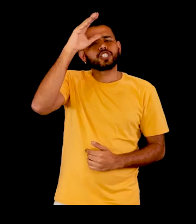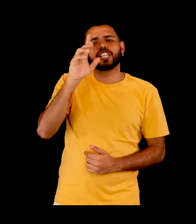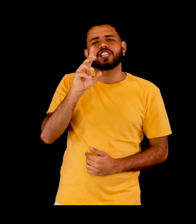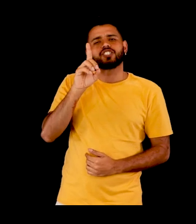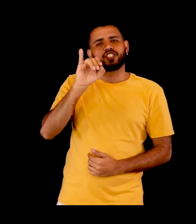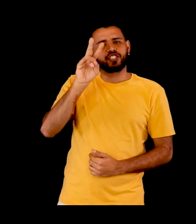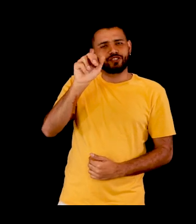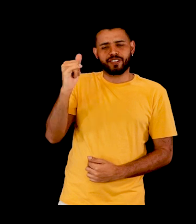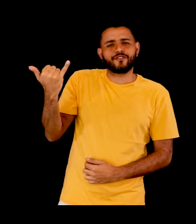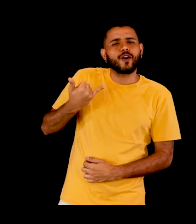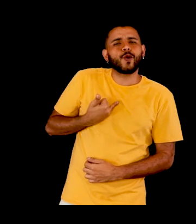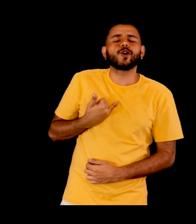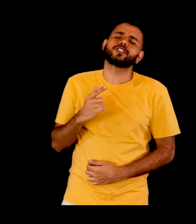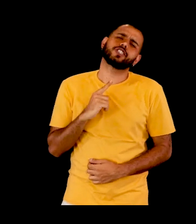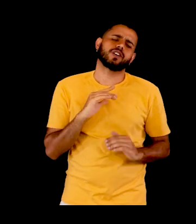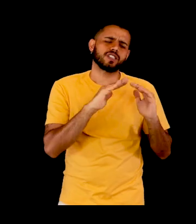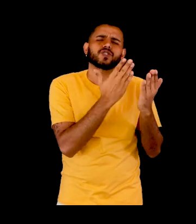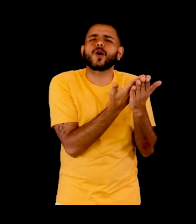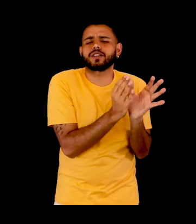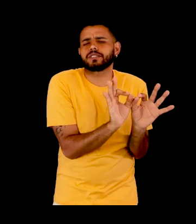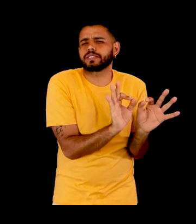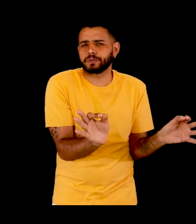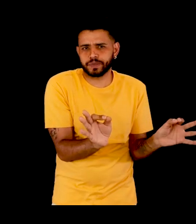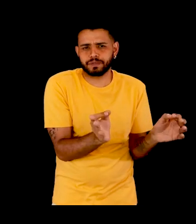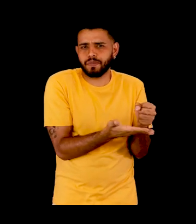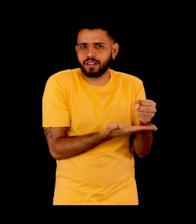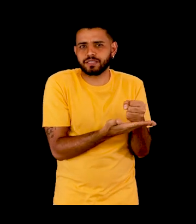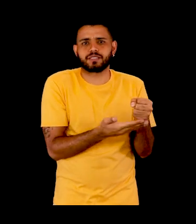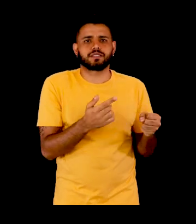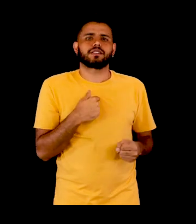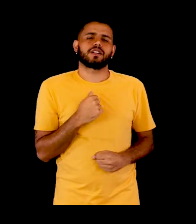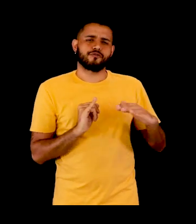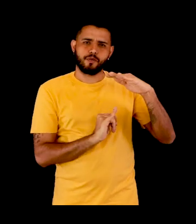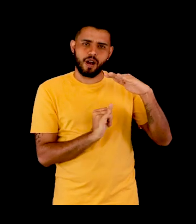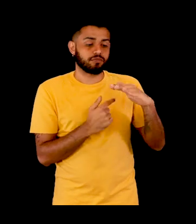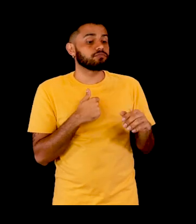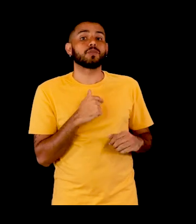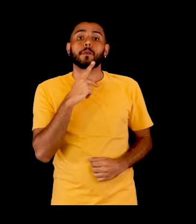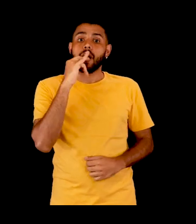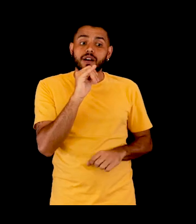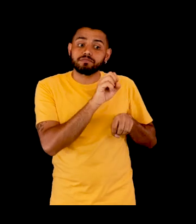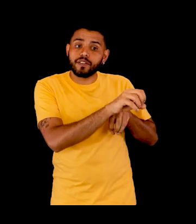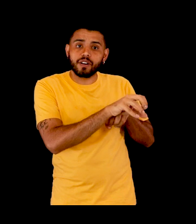em que ele dava aula para eles. Não é que ele era contra o estudo, como já ouvi alguém falando.